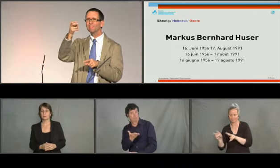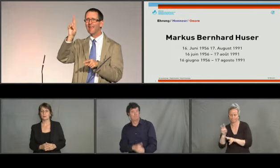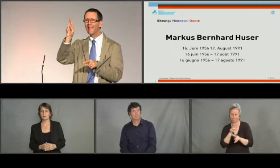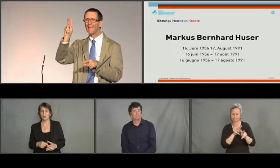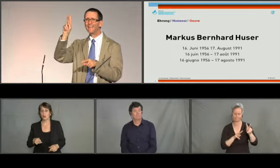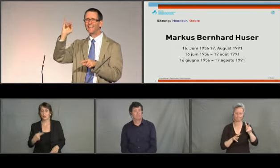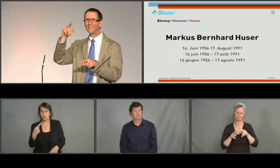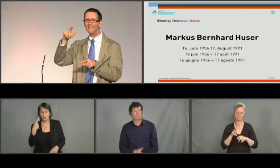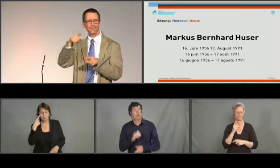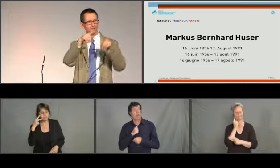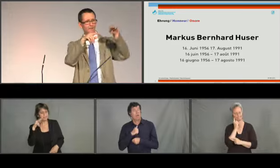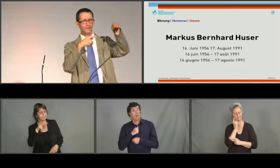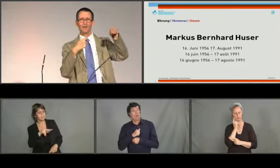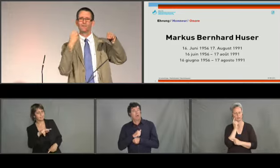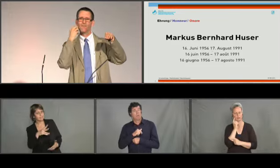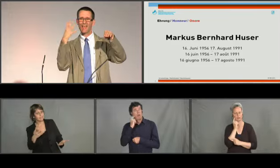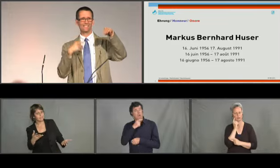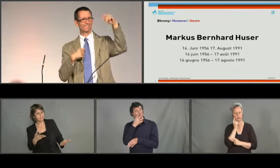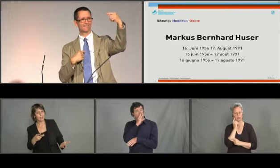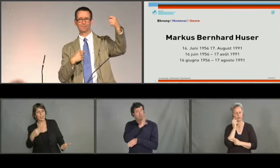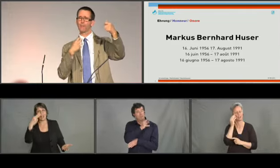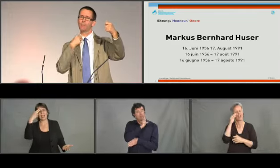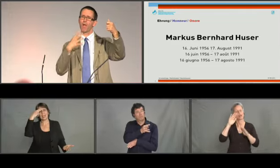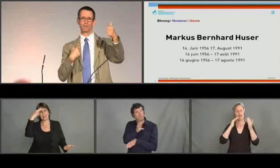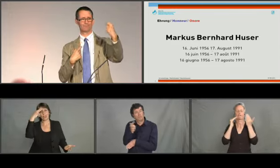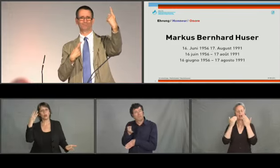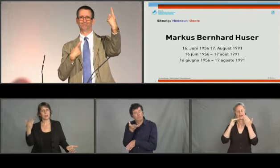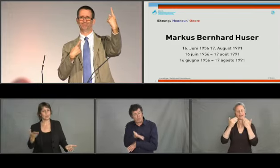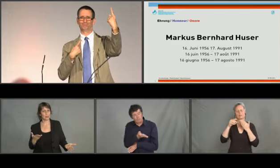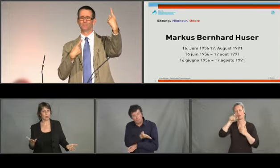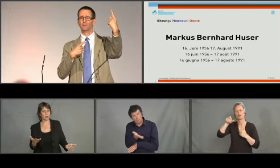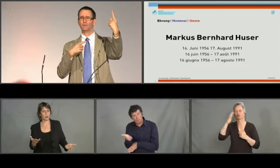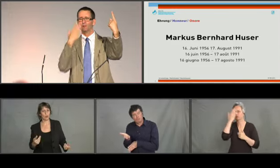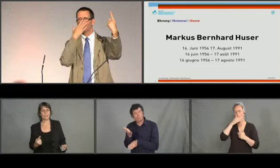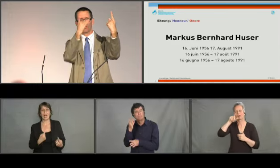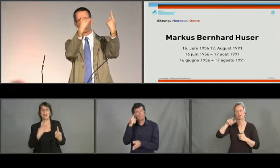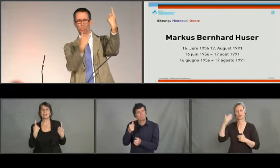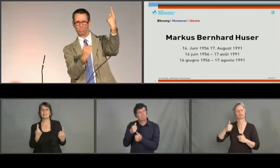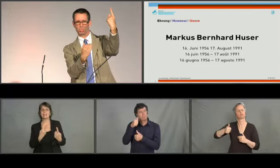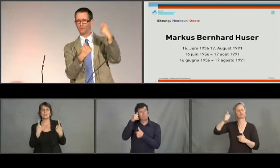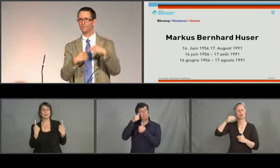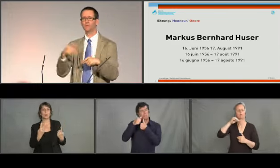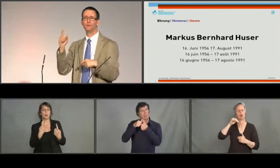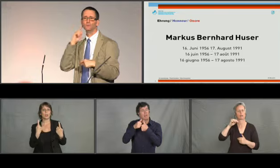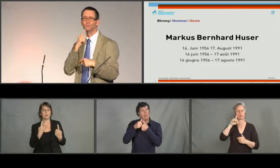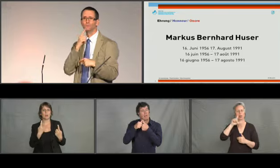Situation von schwarzen Menschen erinnert und von Martin Luther King.